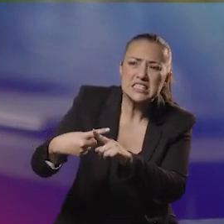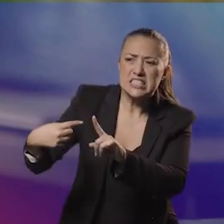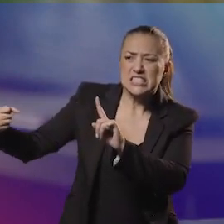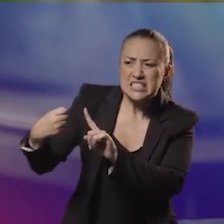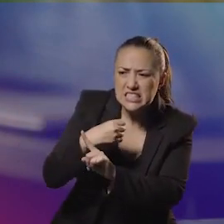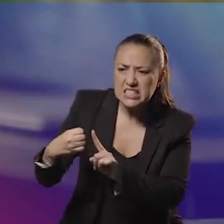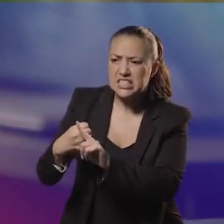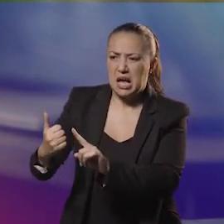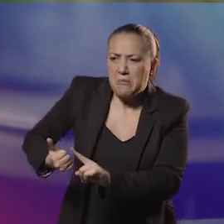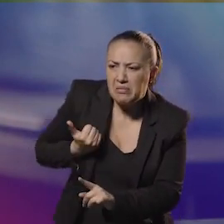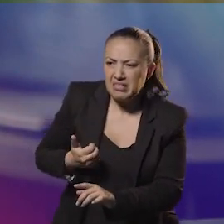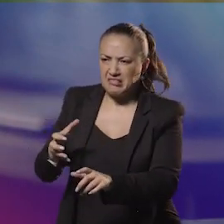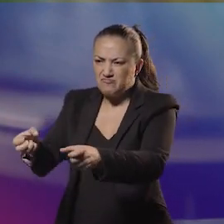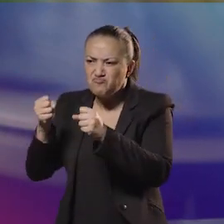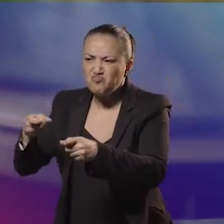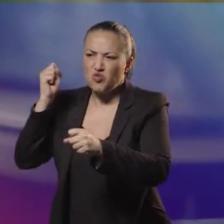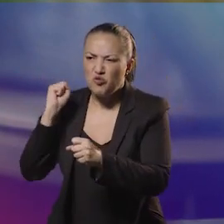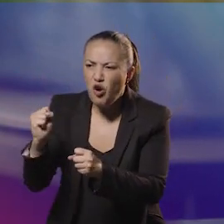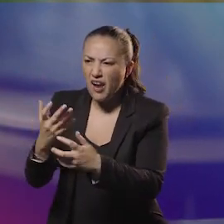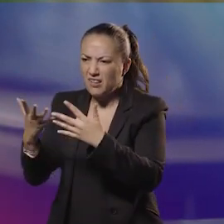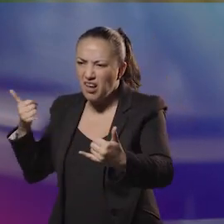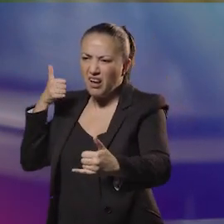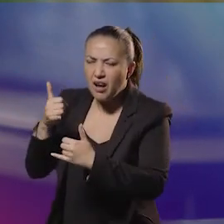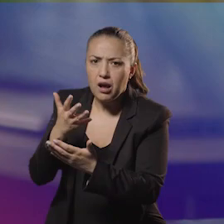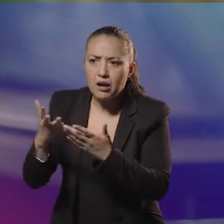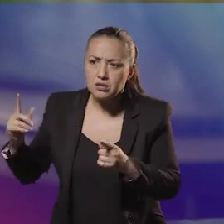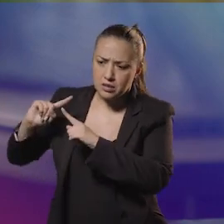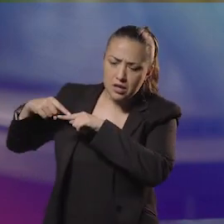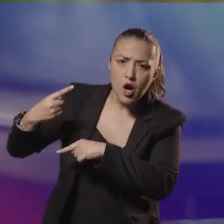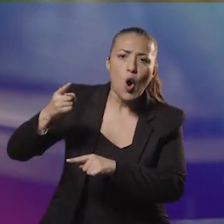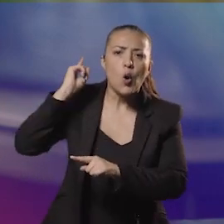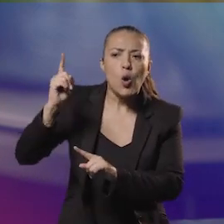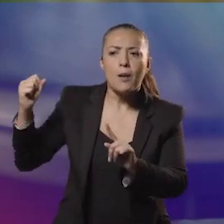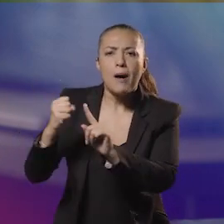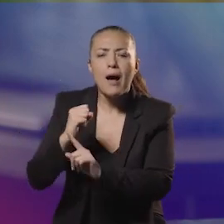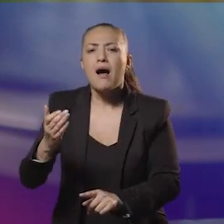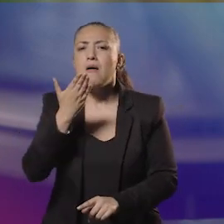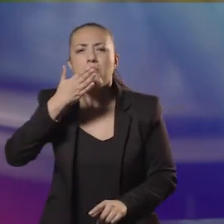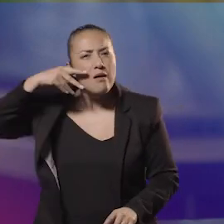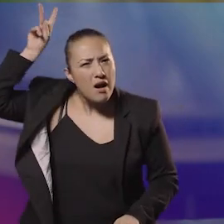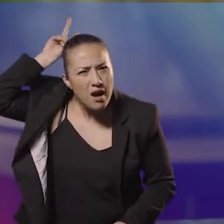y maltratos a las mujeres indígenas y negras, básicamente.